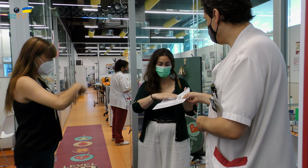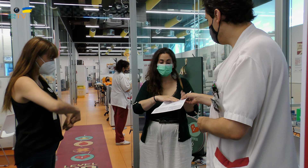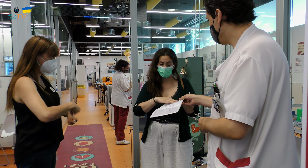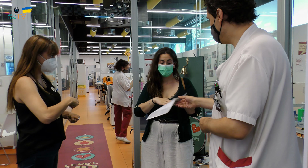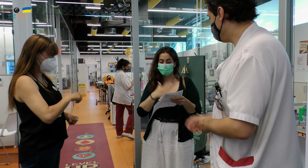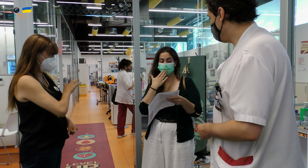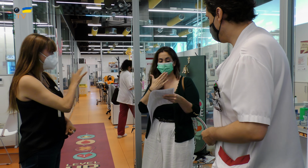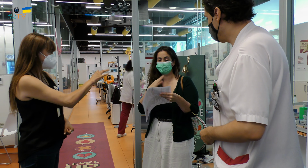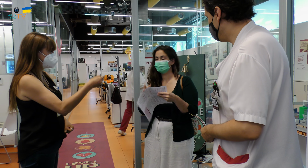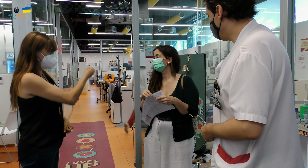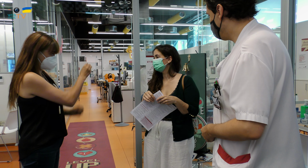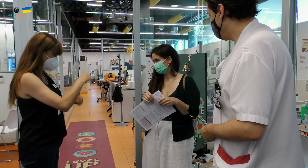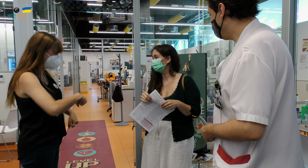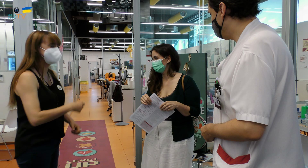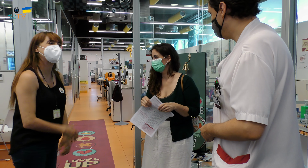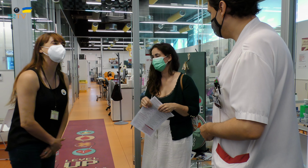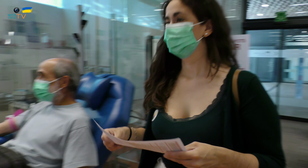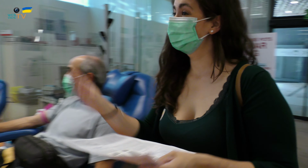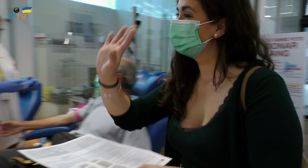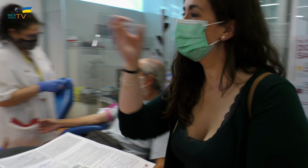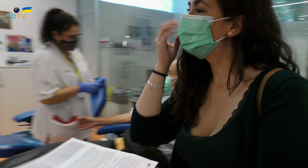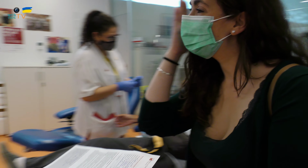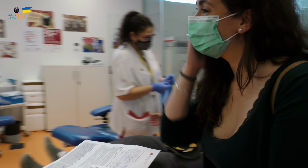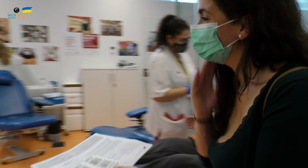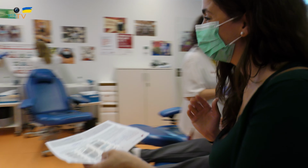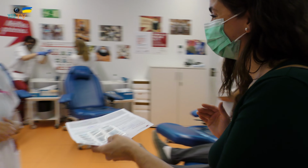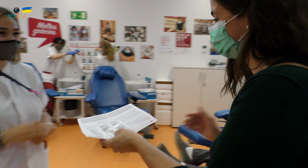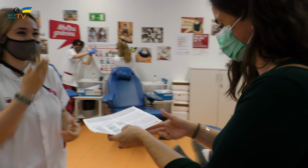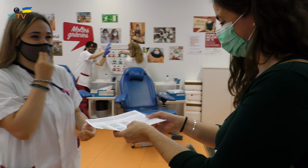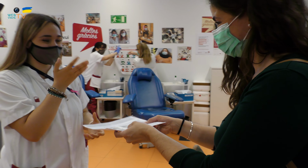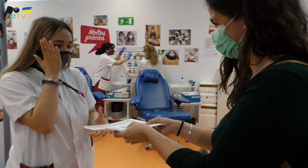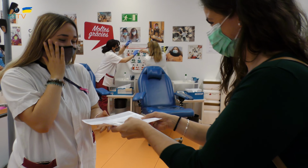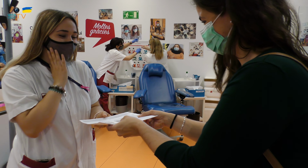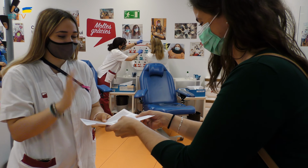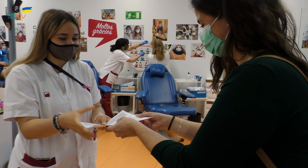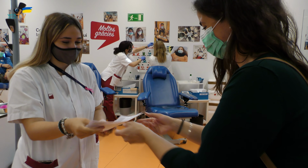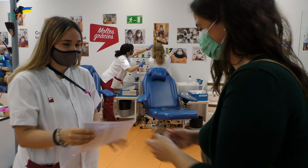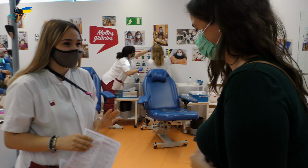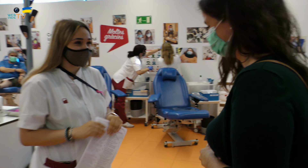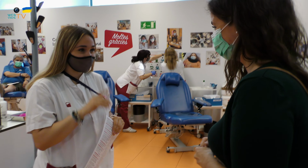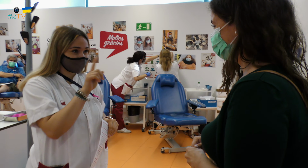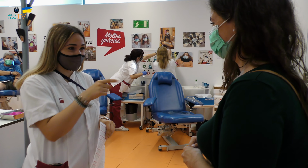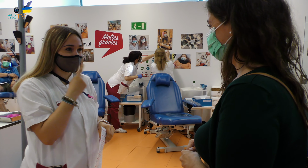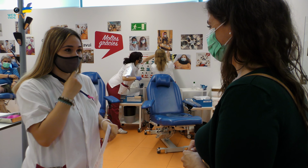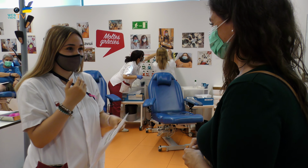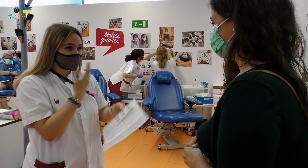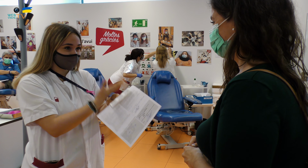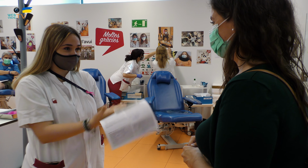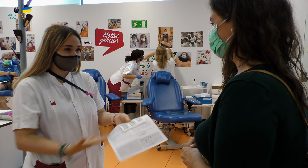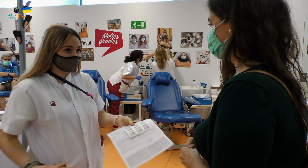Ja pots entrar. - Gràcies. Bon dia. - Bon dia. Vens a donar sang, oi?